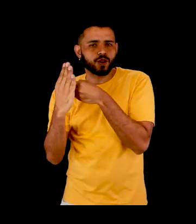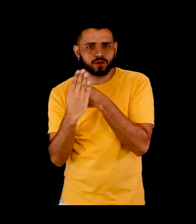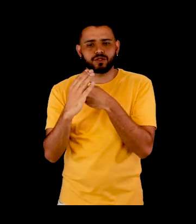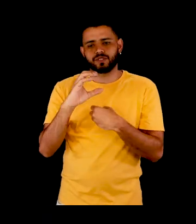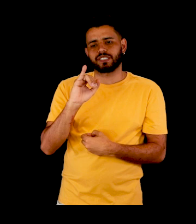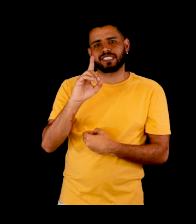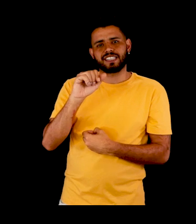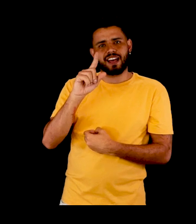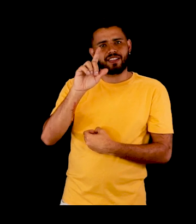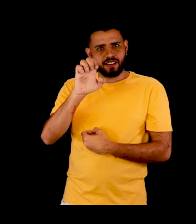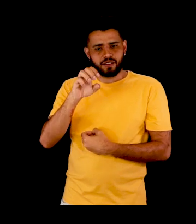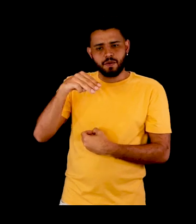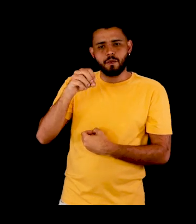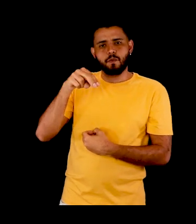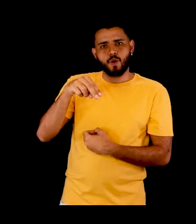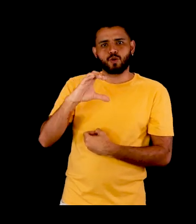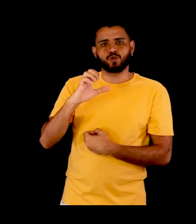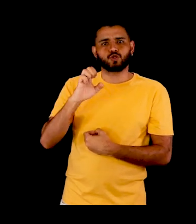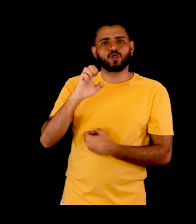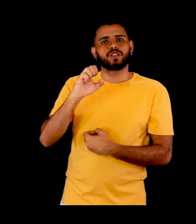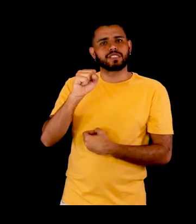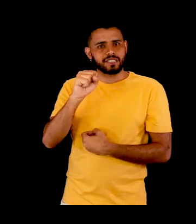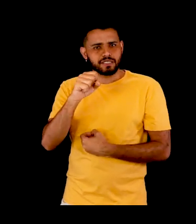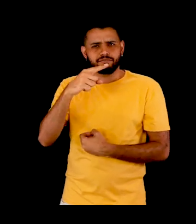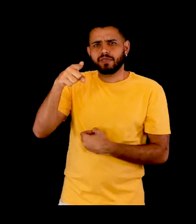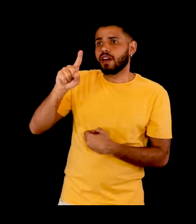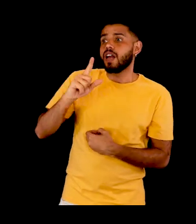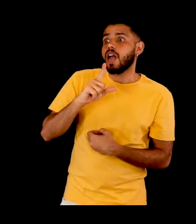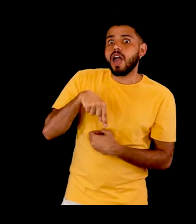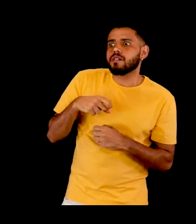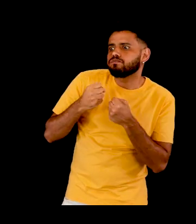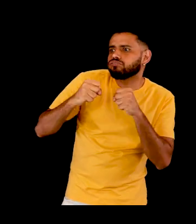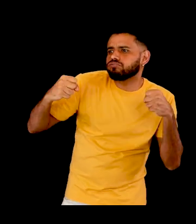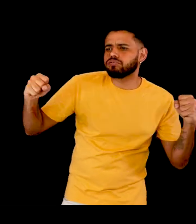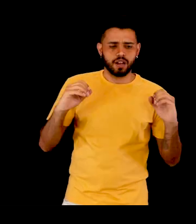porque era um negócio enorme com um monte de casinhas.